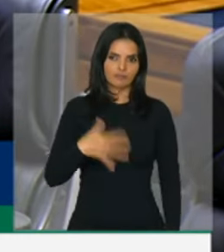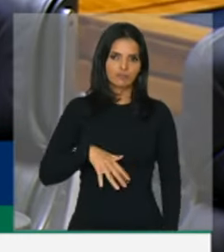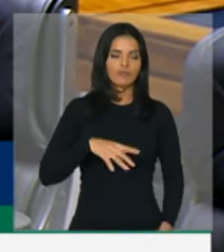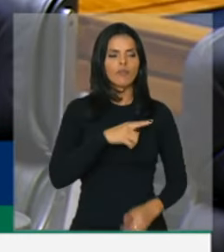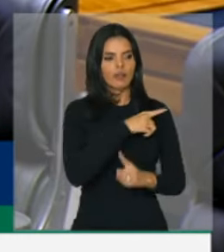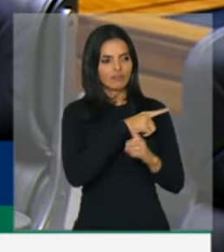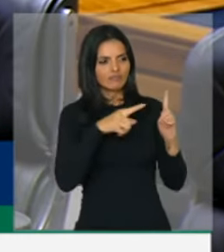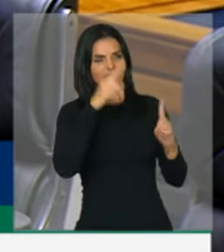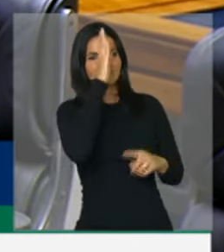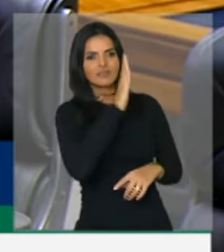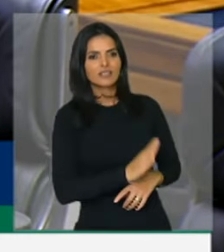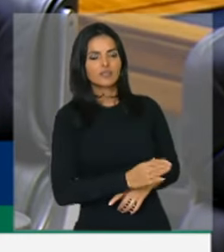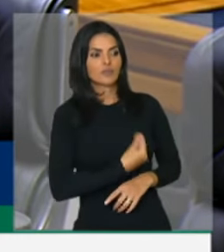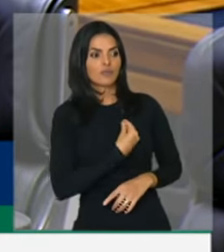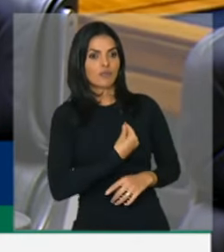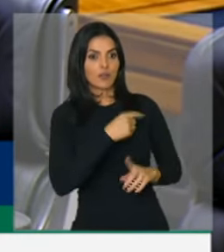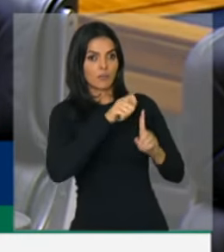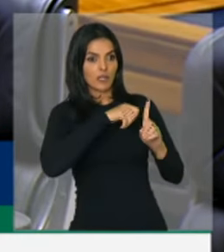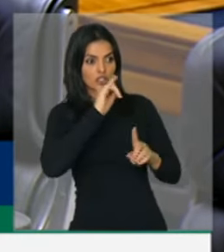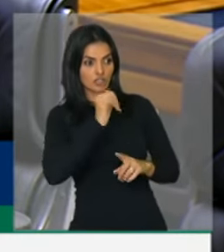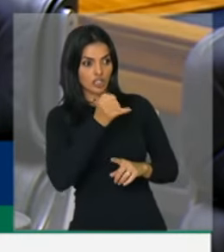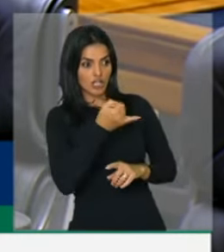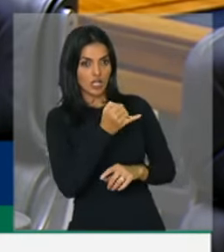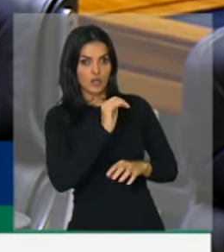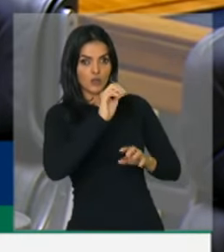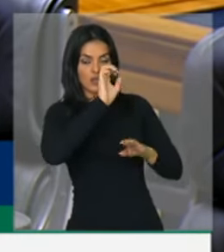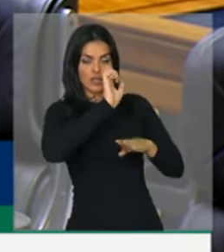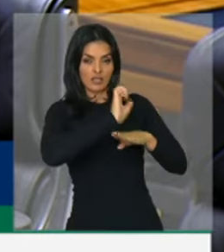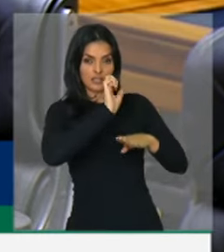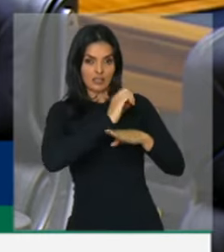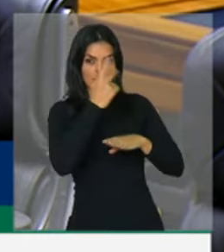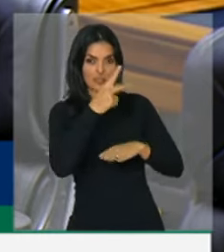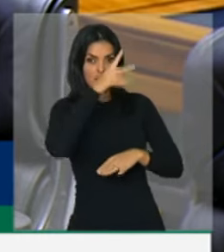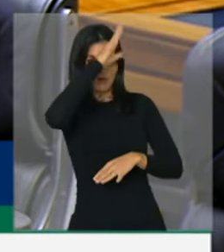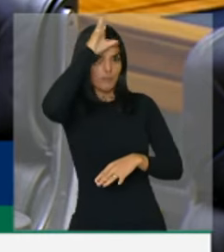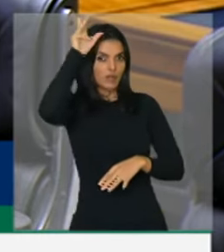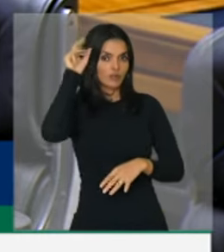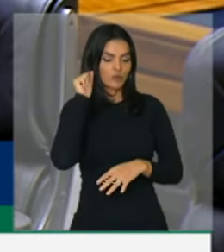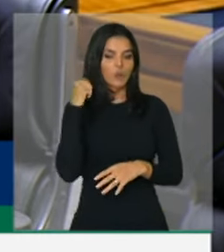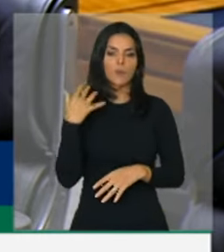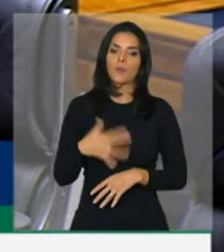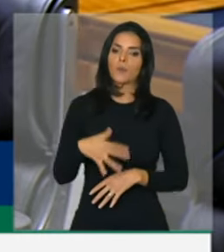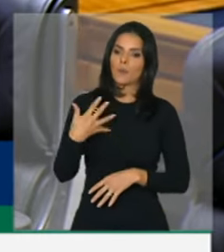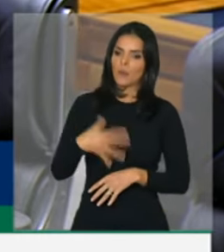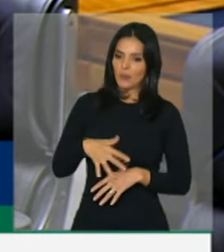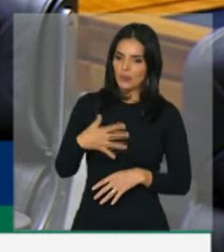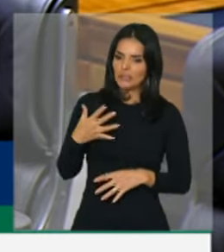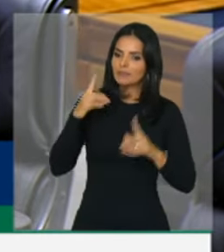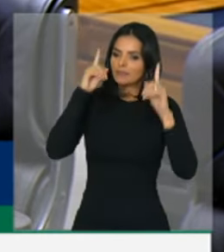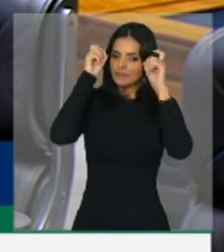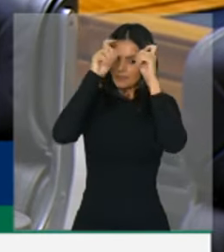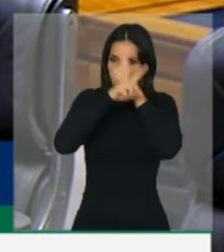MARCELO RAMOS, QUE VIVEU NO SEU ESTADO DO AMAZONAS JUNTO COM COLEGAS DEPUTADOS E SENADORES A SITUAÇÃO CRÍTICA DA FALTA DE OXIGÊ NIO, DA FALTA DE LEITOS DE